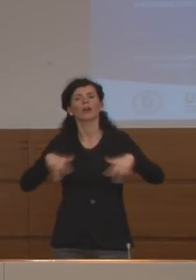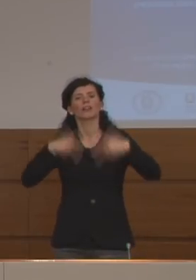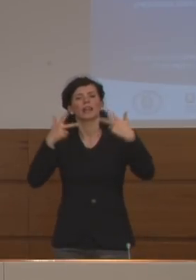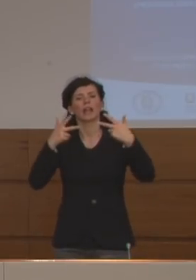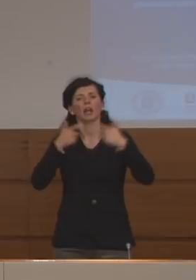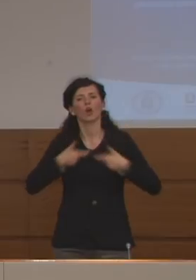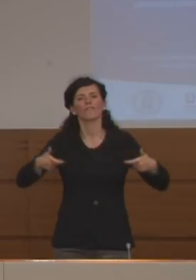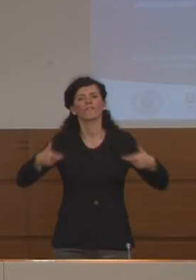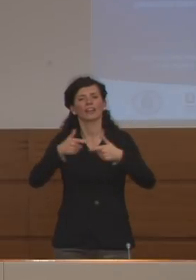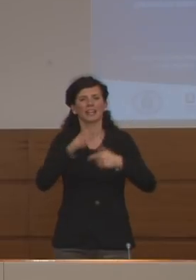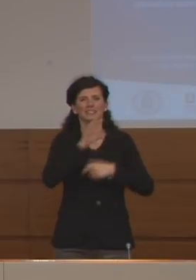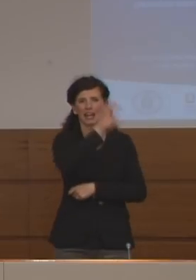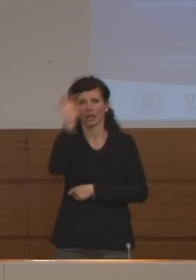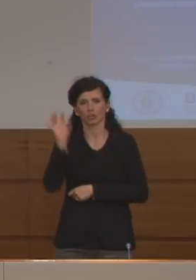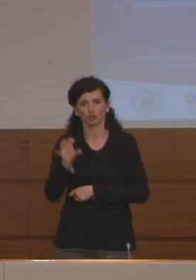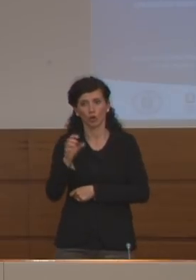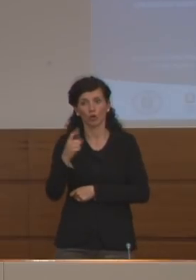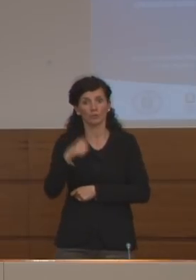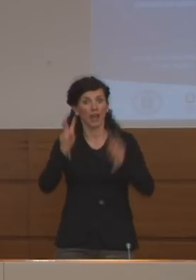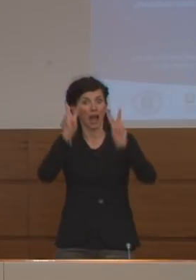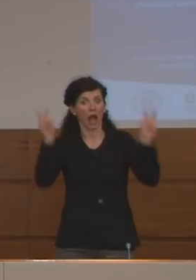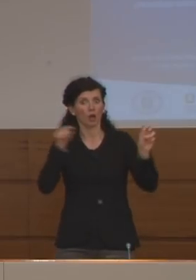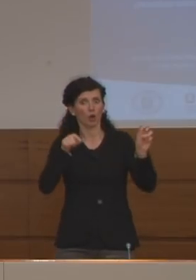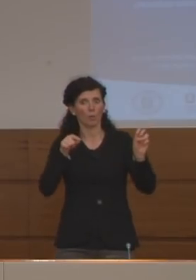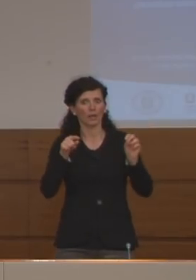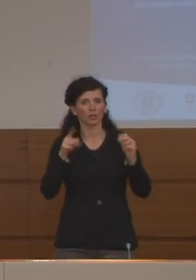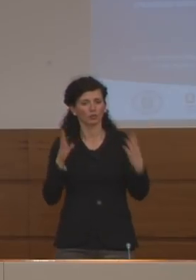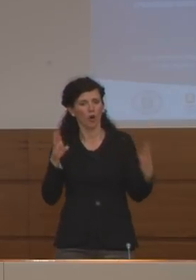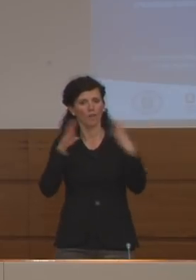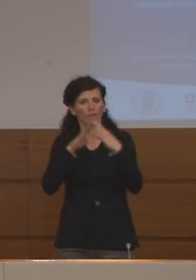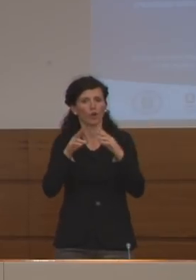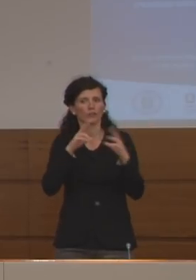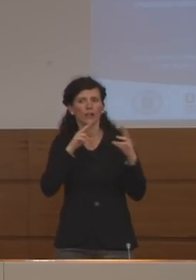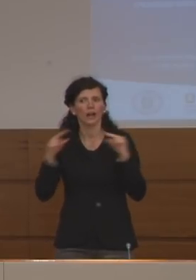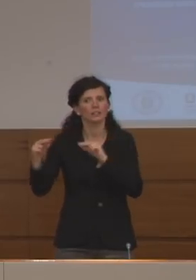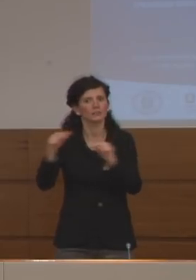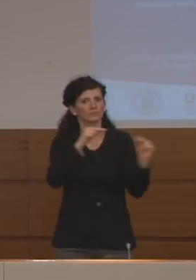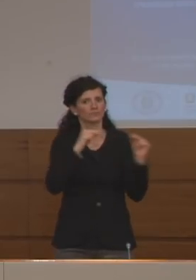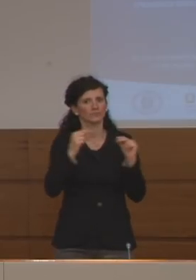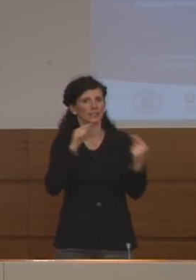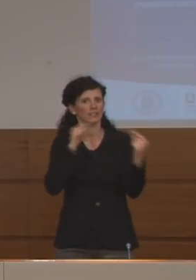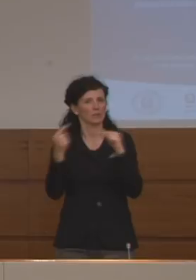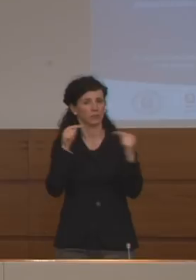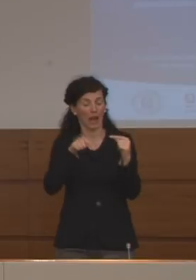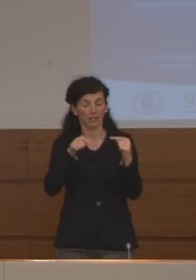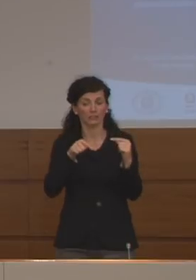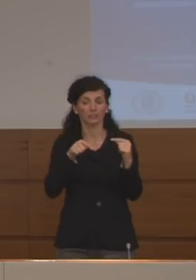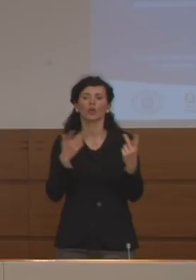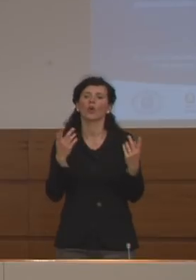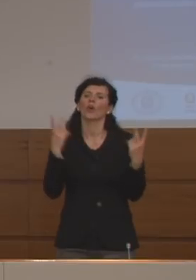e di questo evidentemente siamo tutti particolarmente grati, perché è un